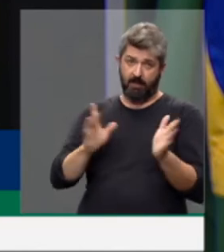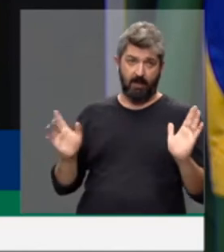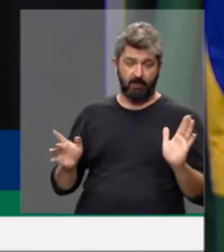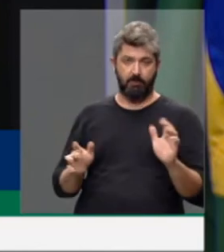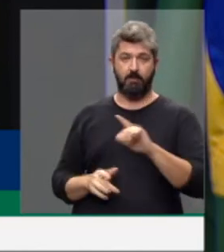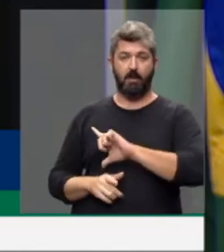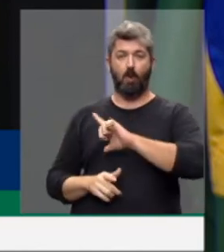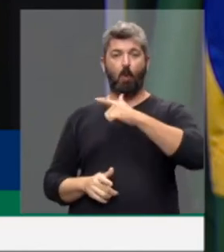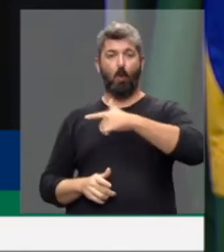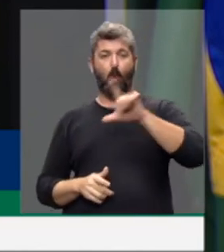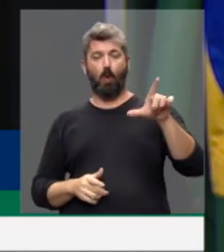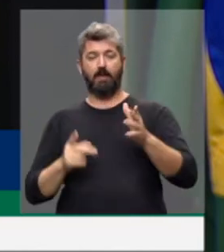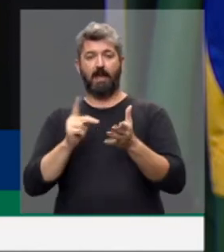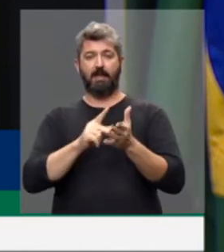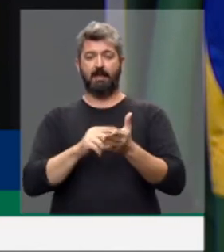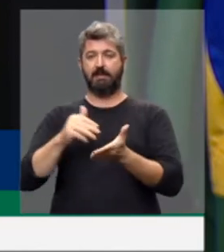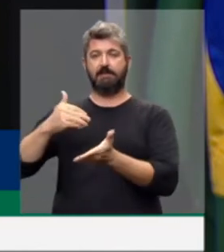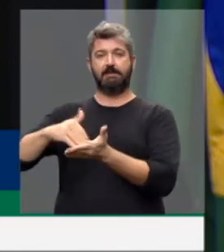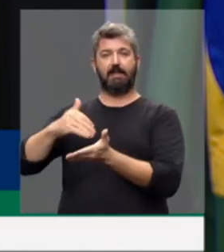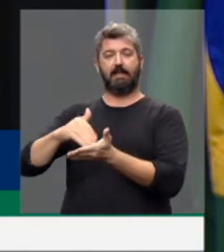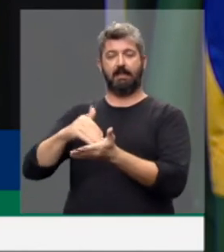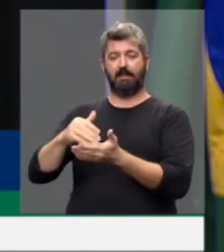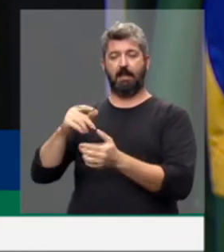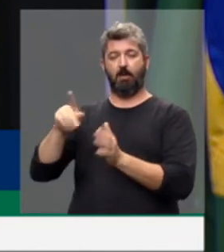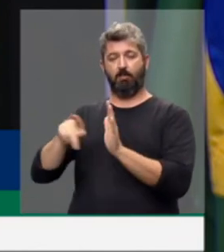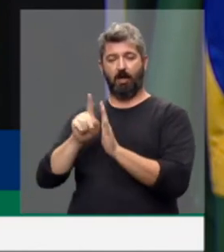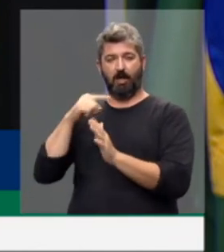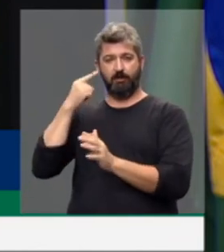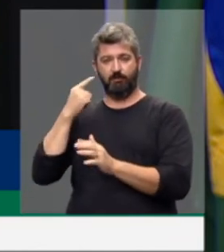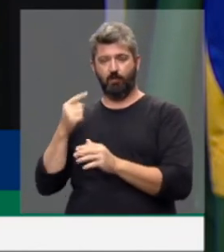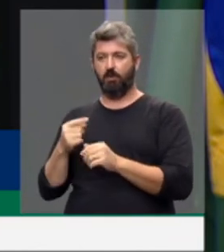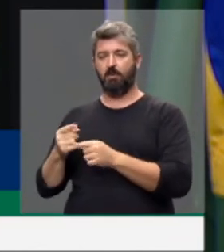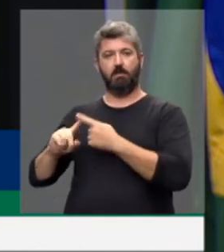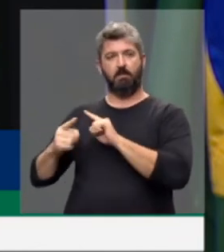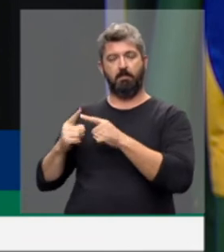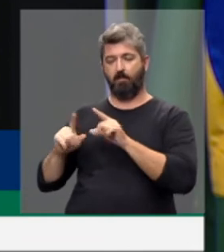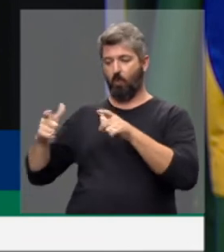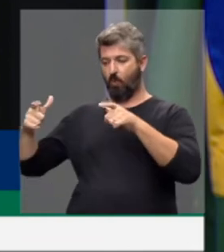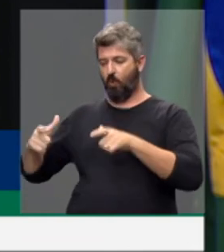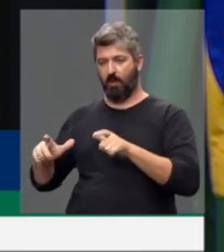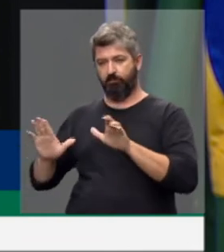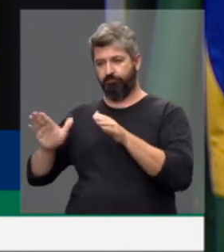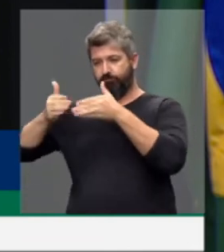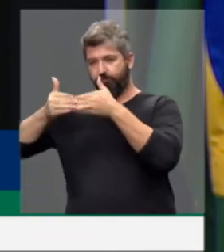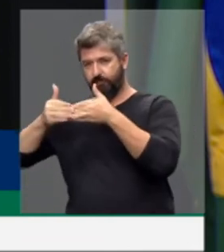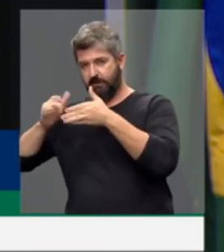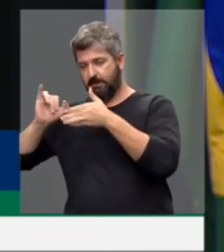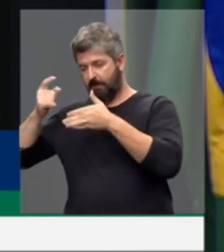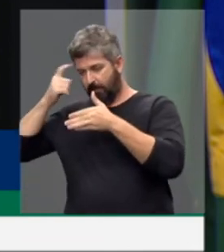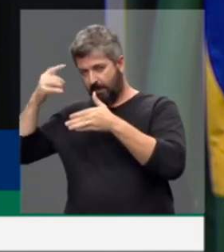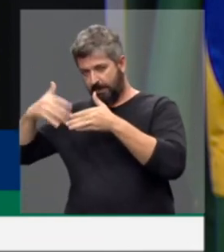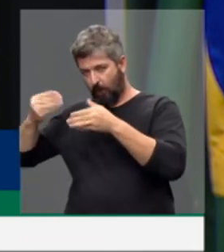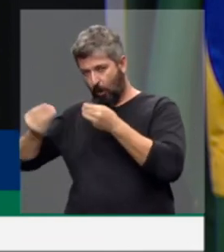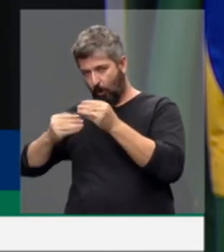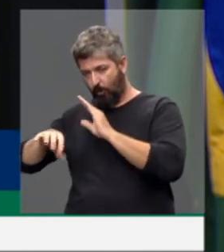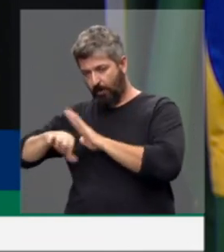NÃO TEM COMO NEGAR ESSA REALIDADE DO BRASIL, E TEM UMA OUTRA QUE TERÃO SEUS ESCRITÓRIOS BLINDADOS PARA